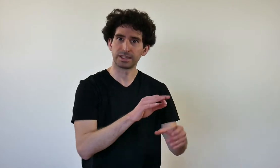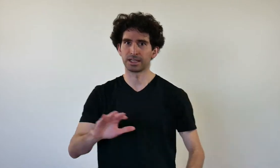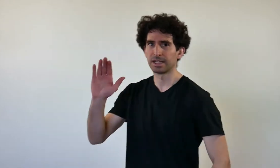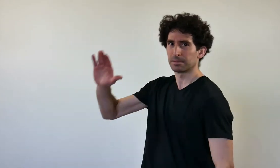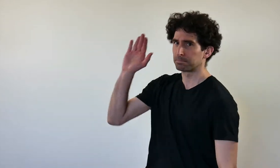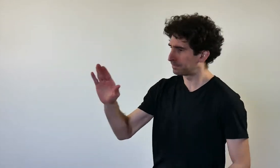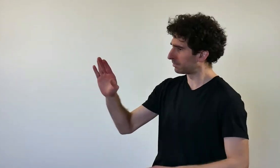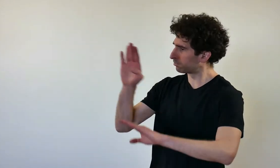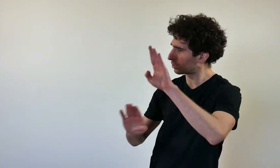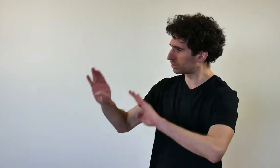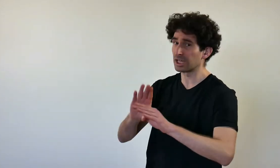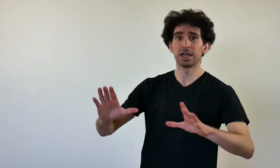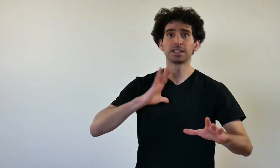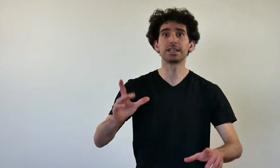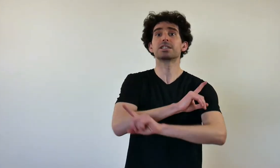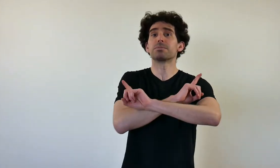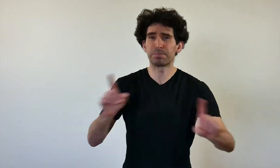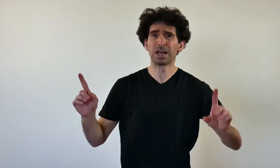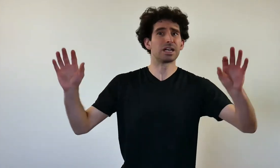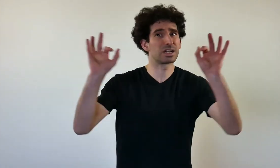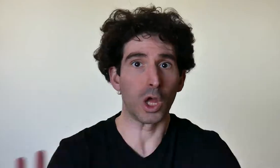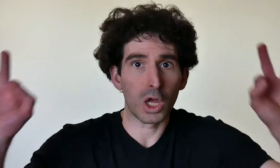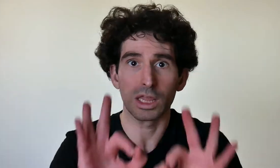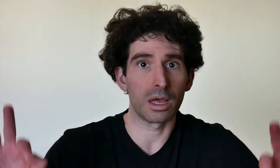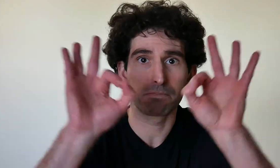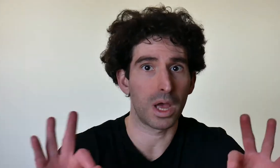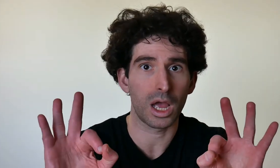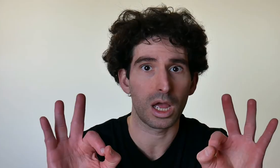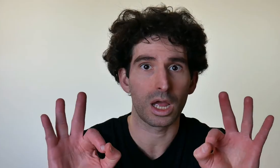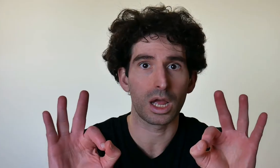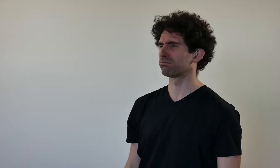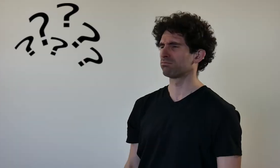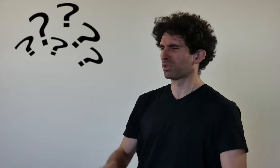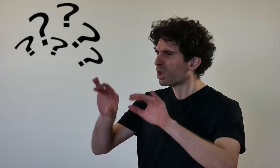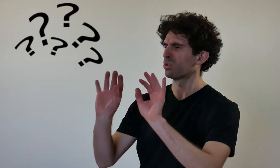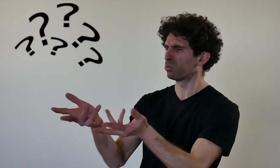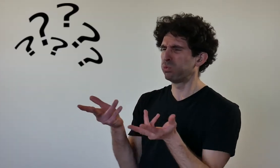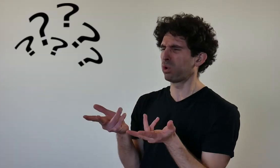En biologie, ça n'existe pas. Il n'y en a pas ! What ?